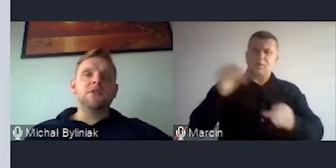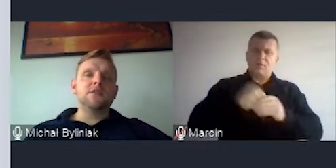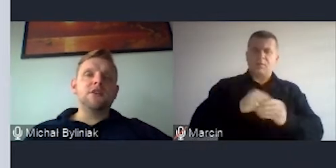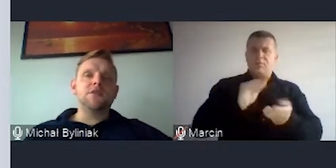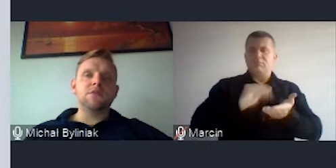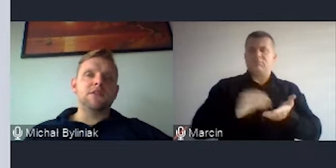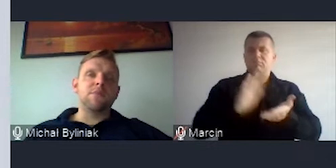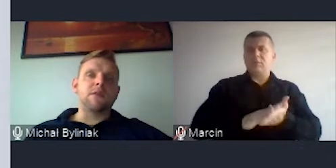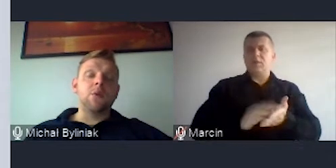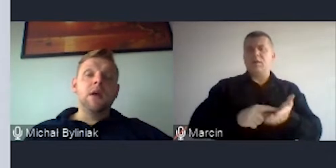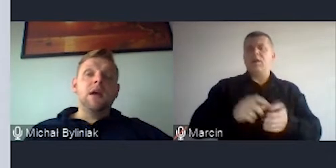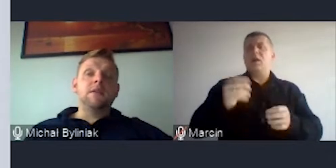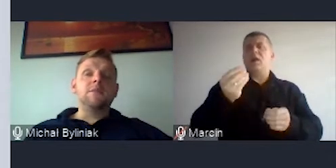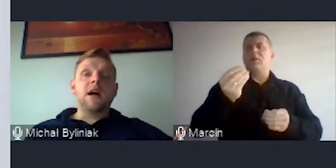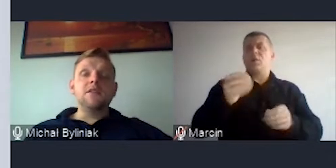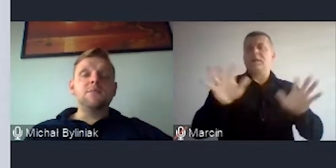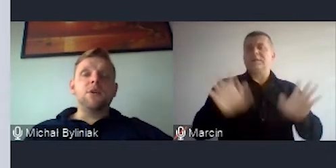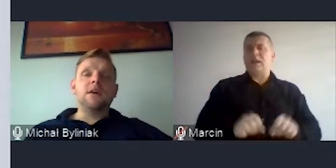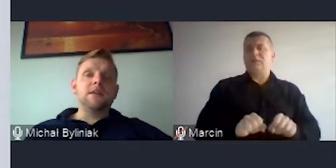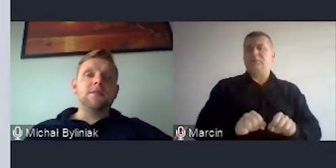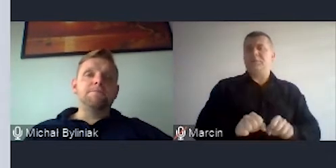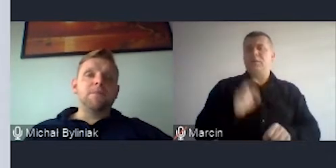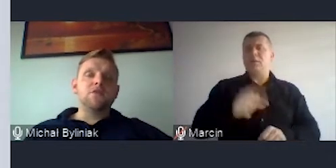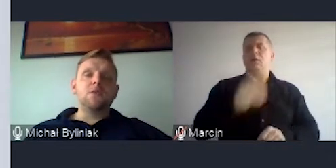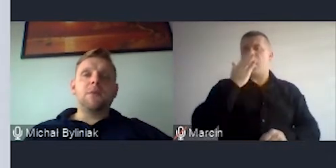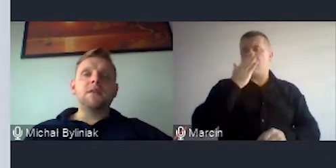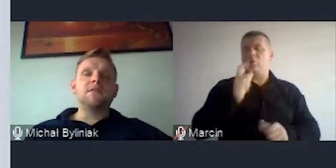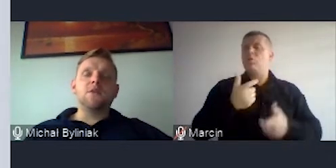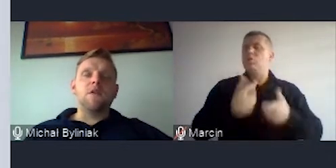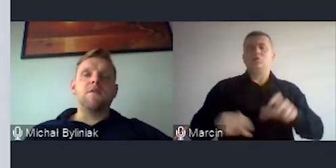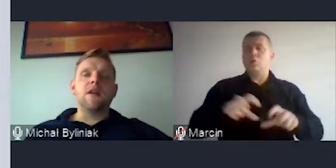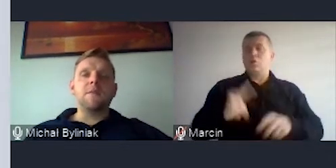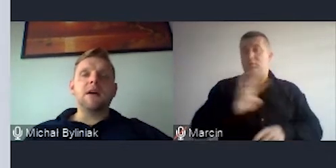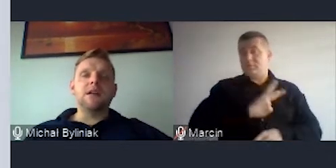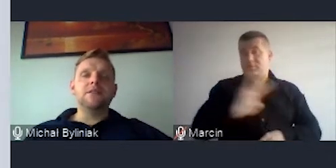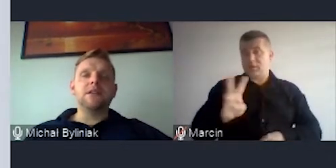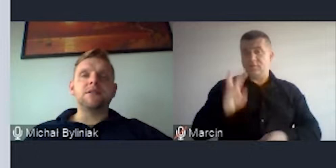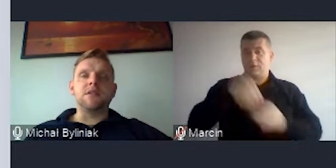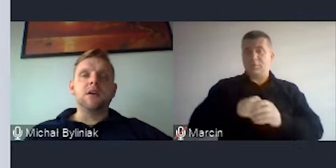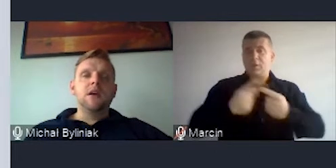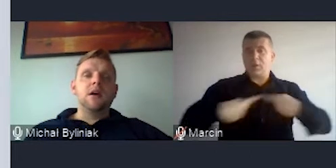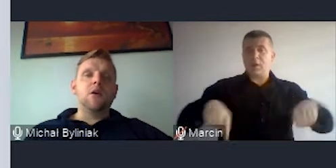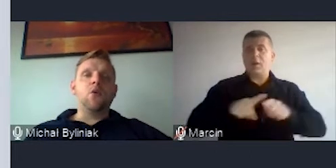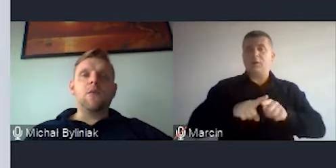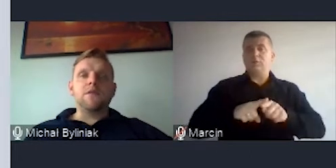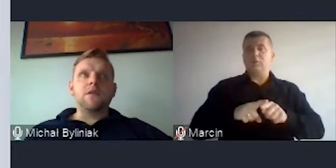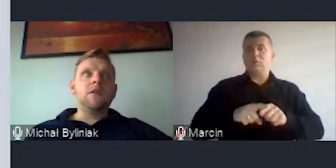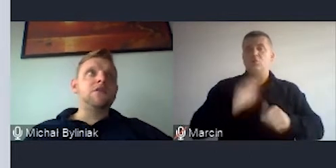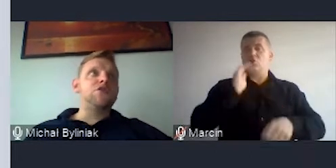który nazywa się kwotą zatrzymaną. Ten mechanizm polega na tym, że Państwo w ramach realizacji umowy